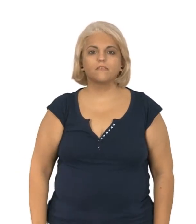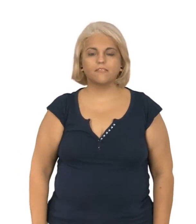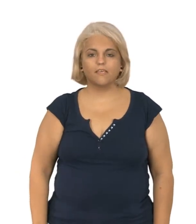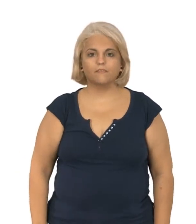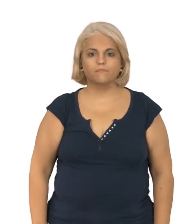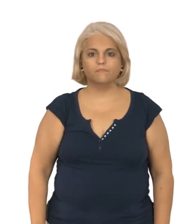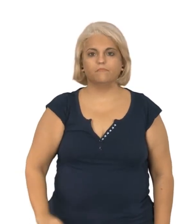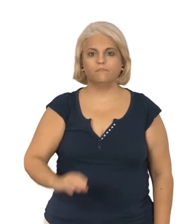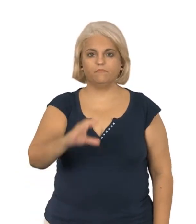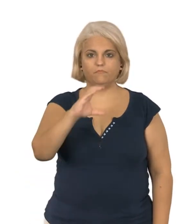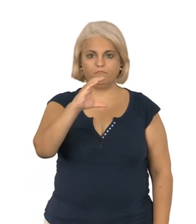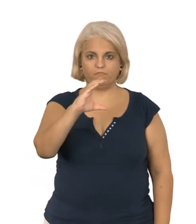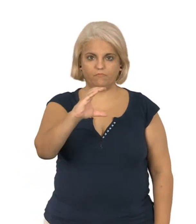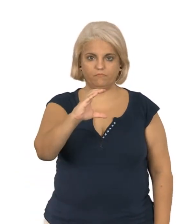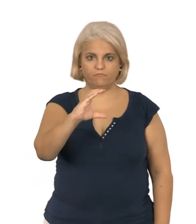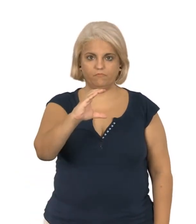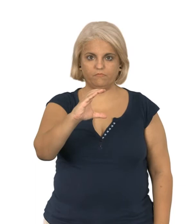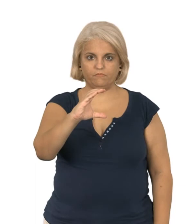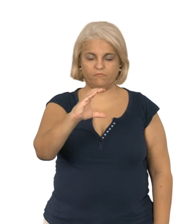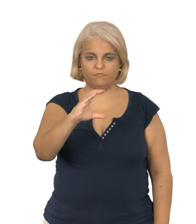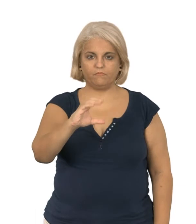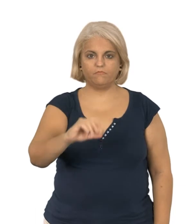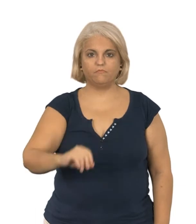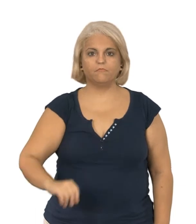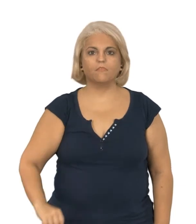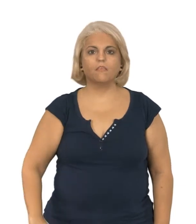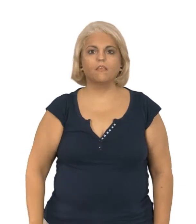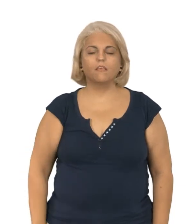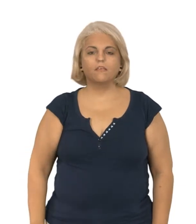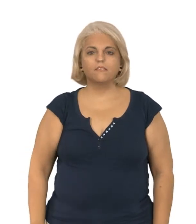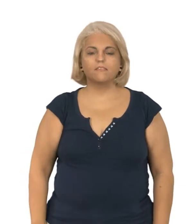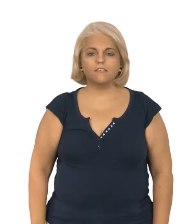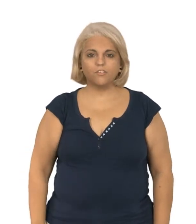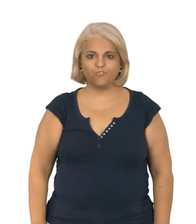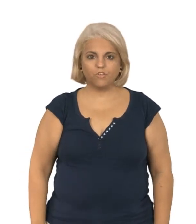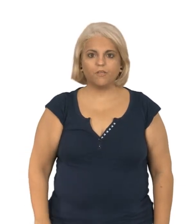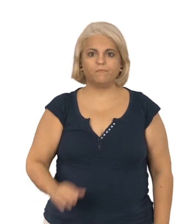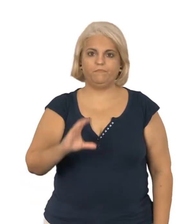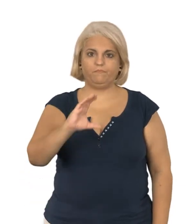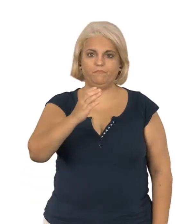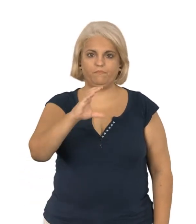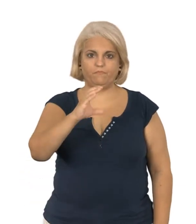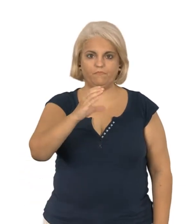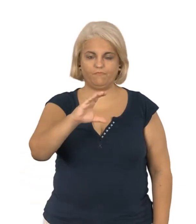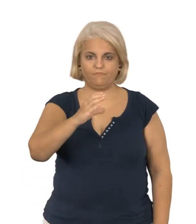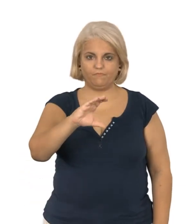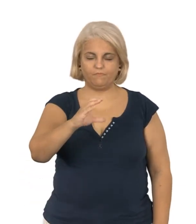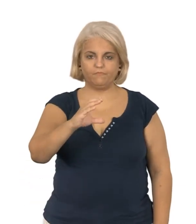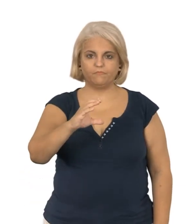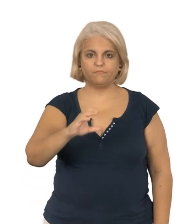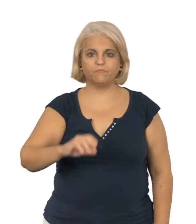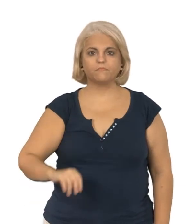C Ç